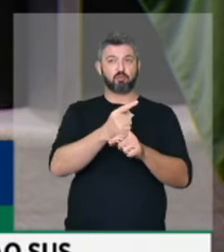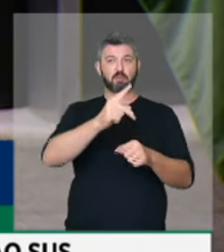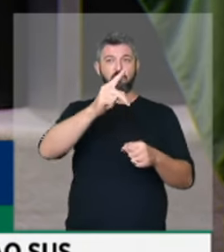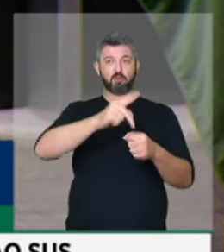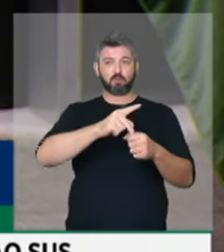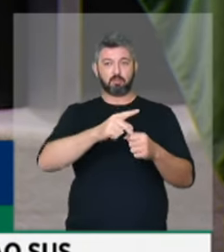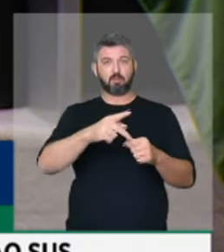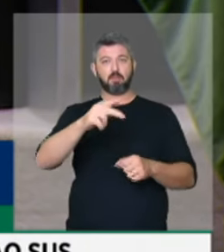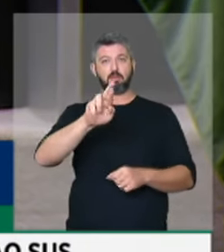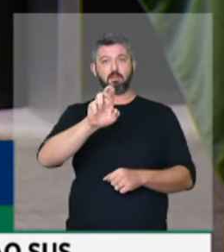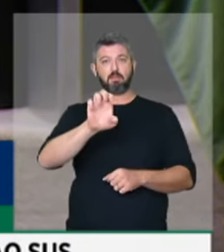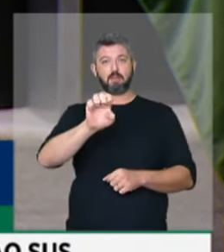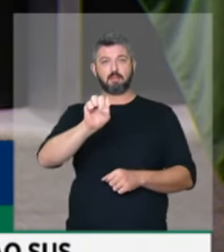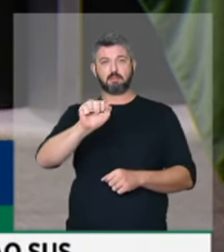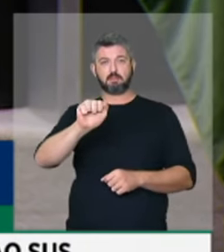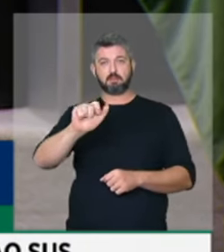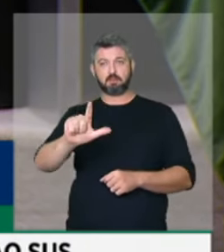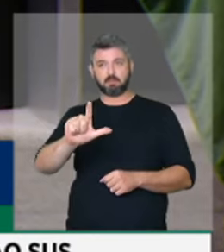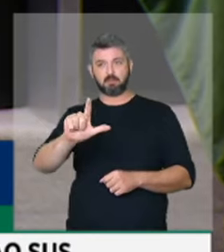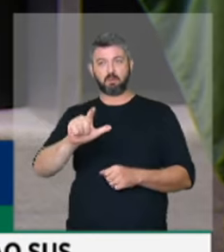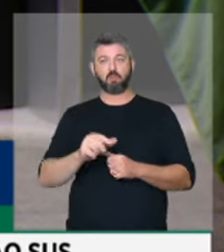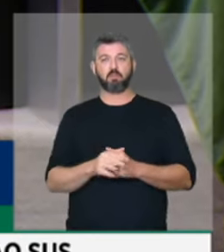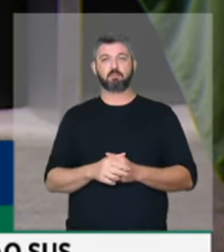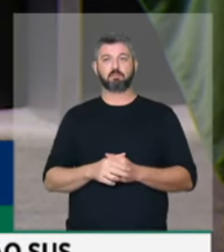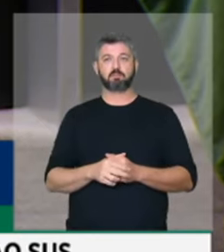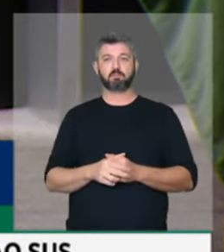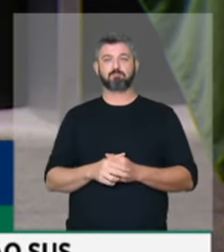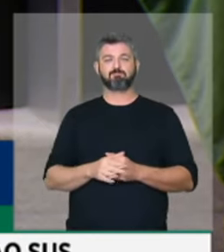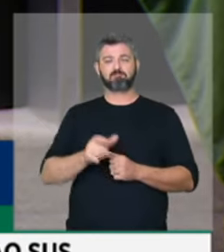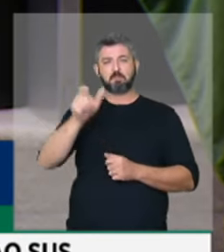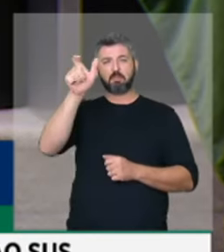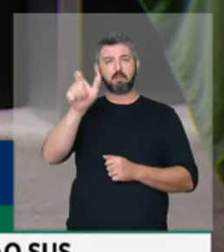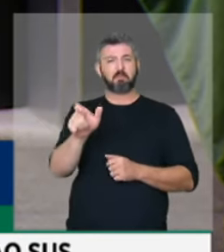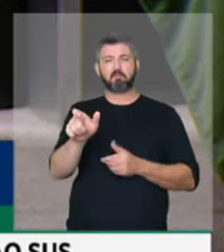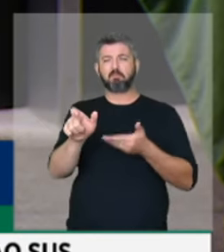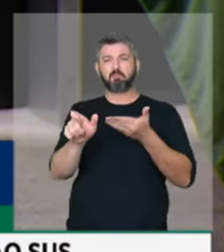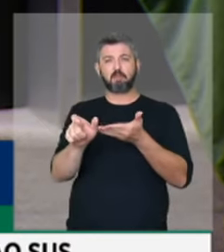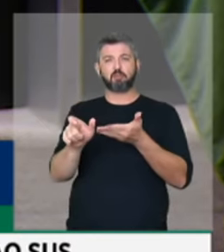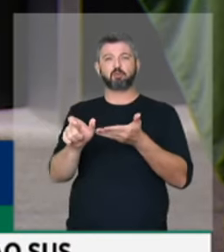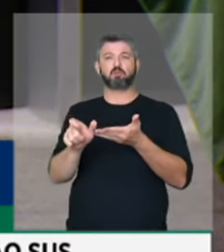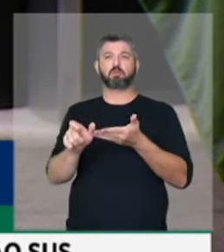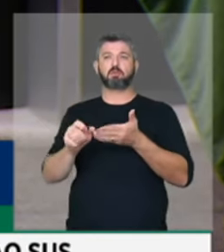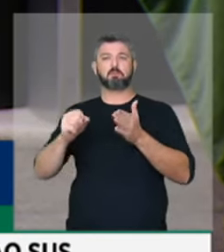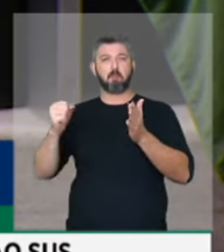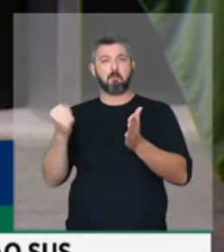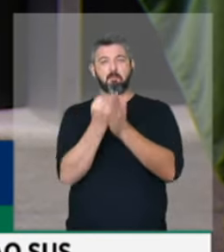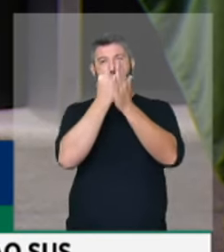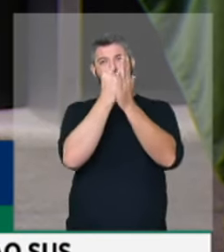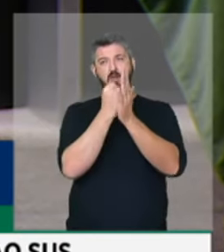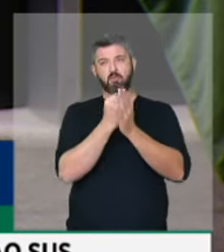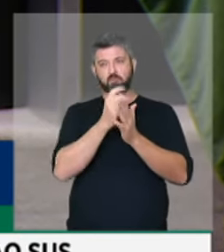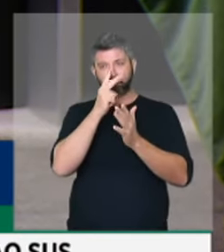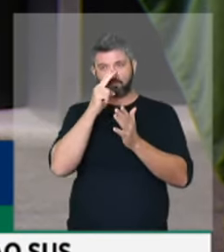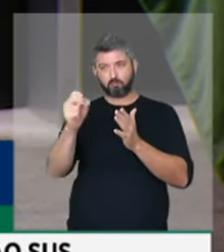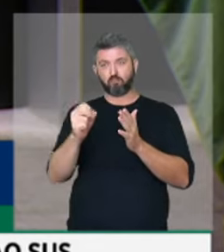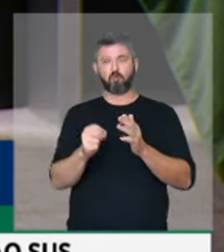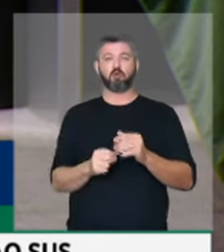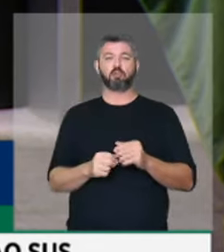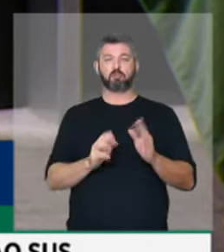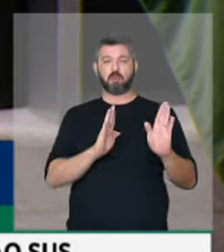PRÉ-SAL. FOI UMA PESSOA QUE ESCREVEU UM IMPORTANTE CAPÍTULO DA HISTÓRIA DESSE PAÍS, NA LUTA CONTRA A